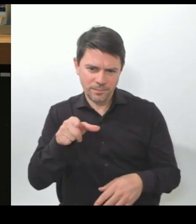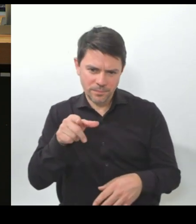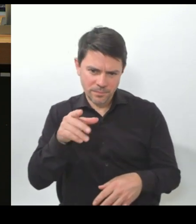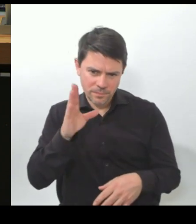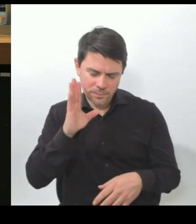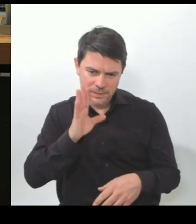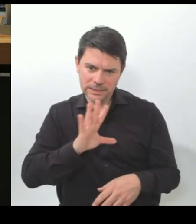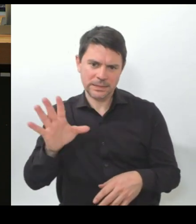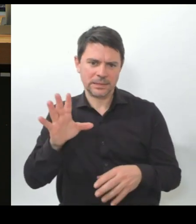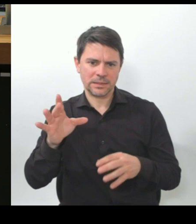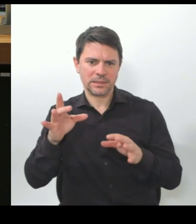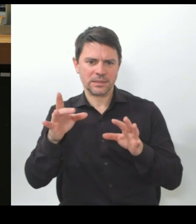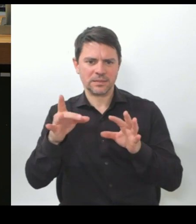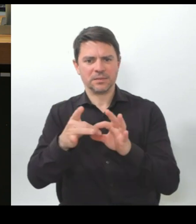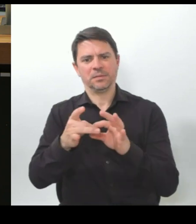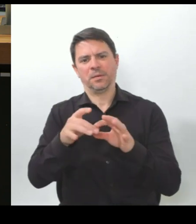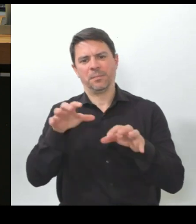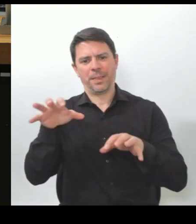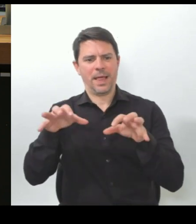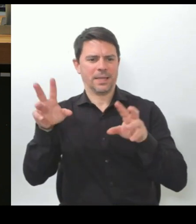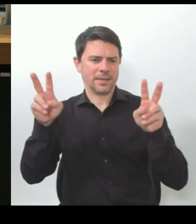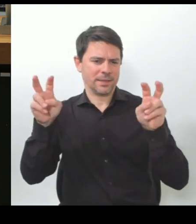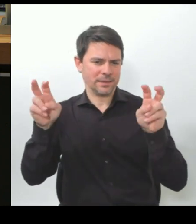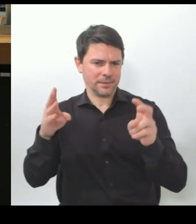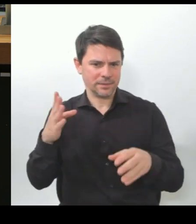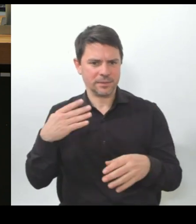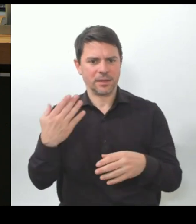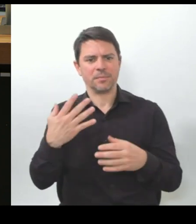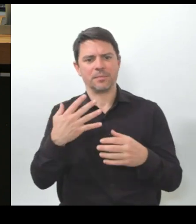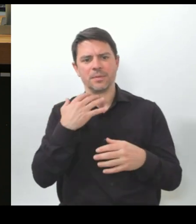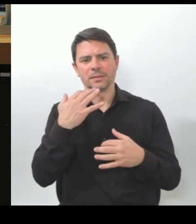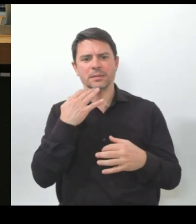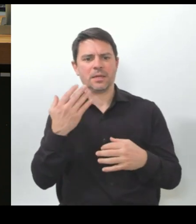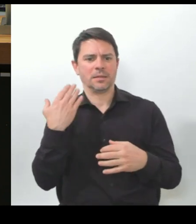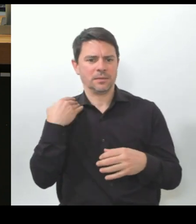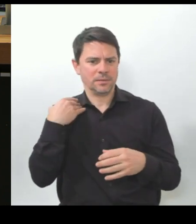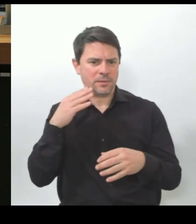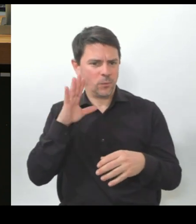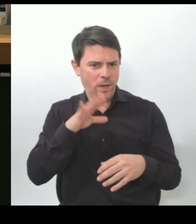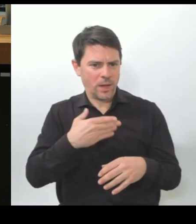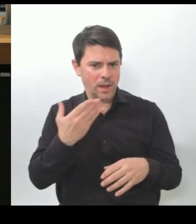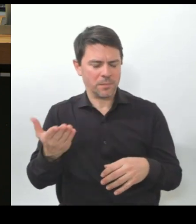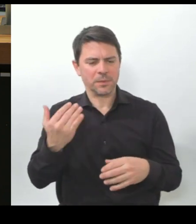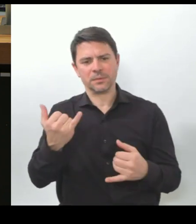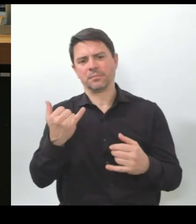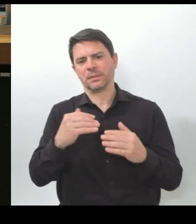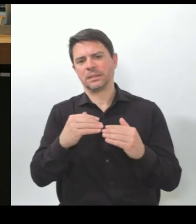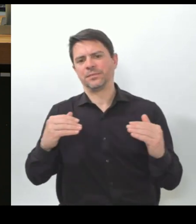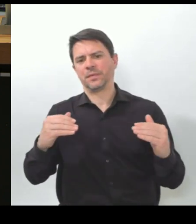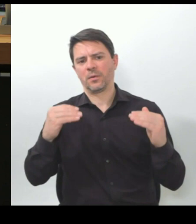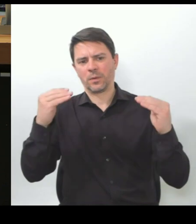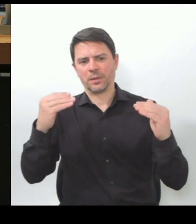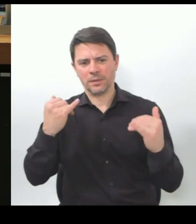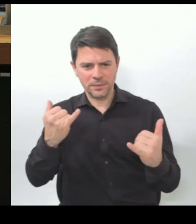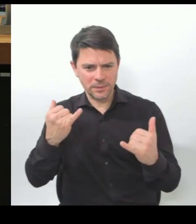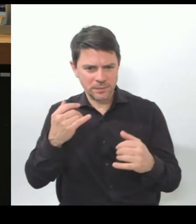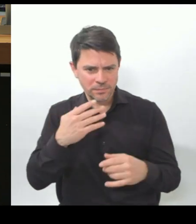noch mal etwas sagen zu dem FDP Antrag bei den finde ich durchaus auch sehr sympathisch, weil sie interessanterweise